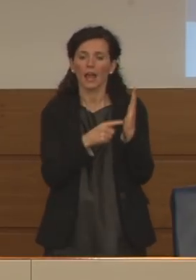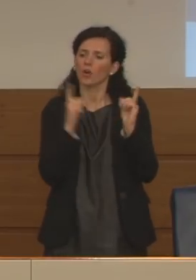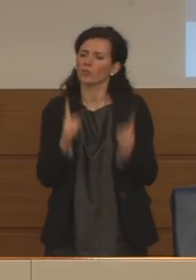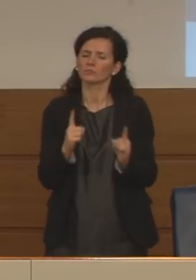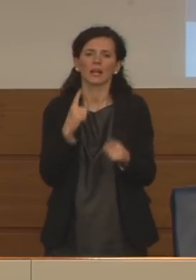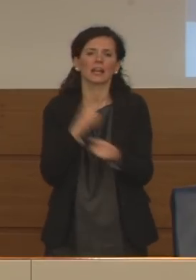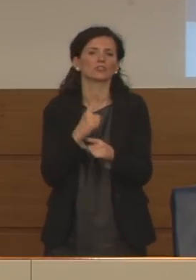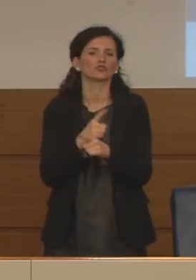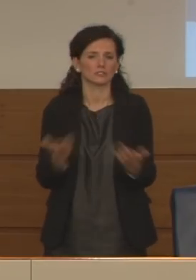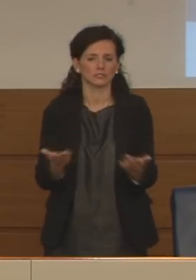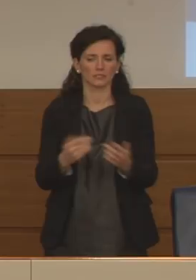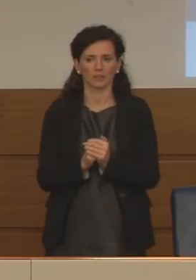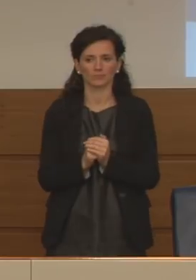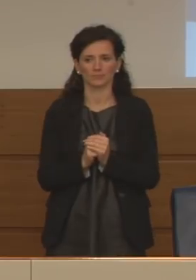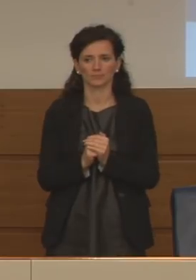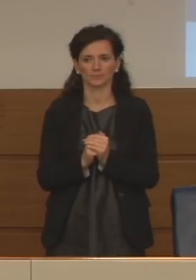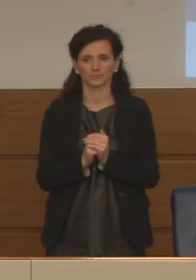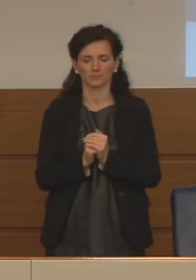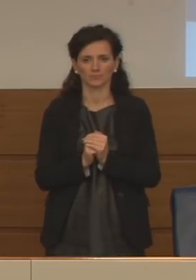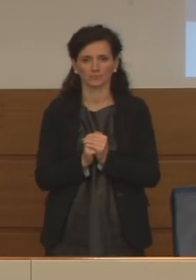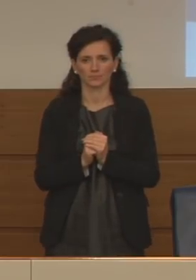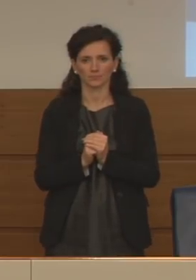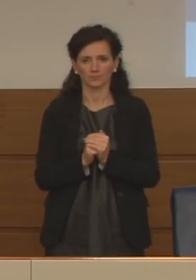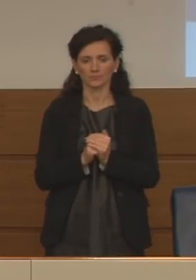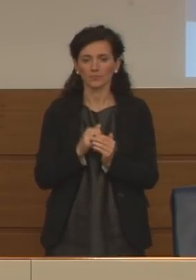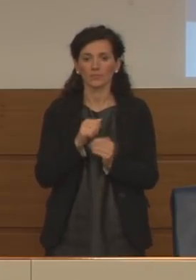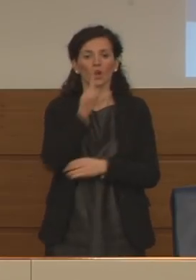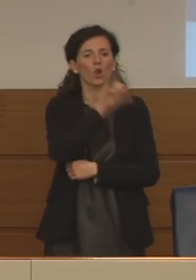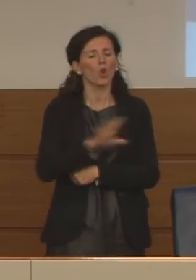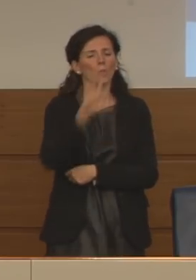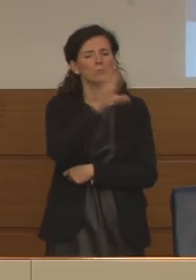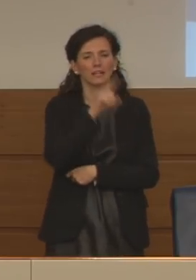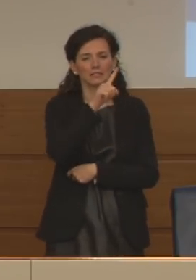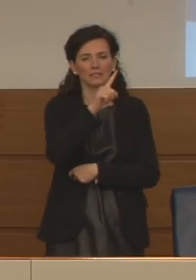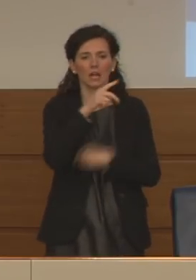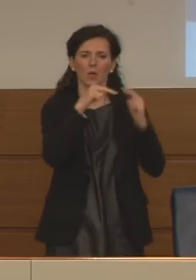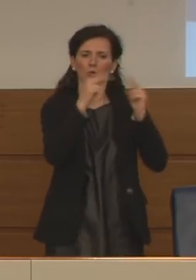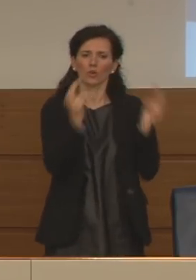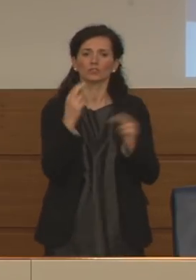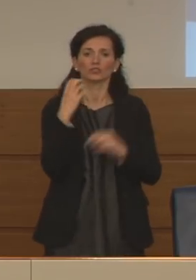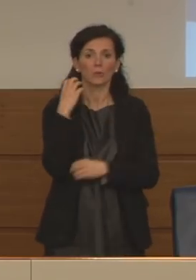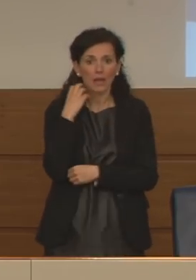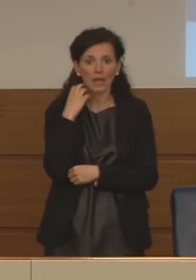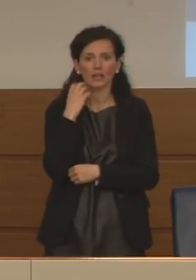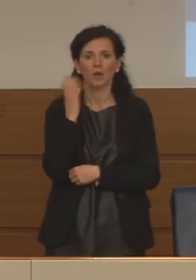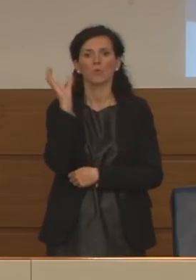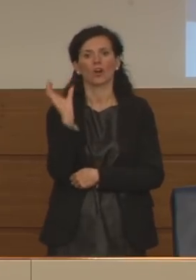Priorità assoluta è la Lombardia, le province di Bergamo, di Cremona, del